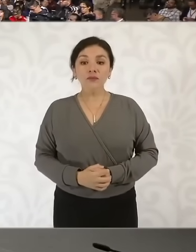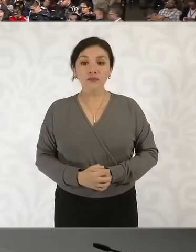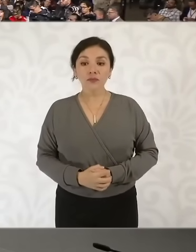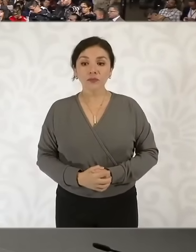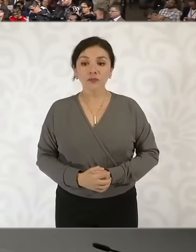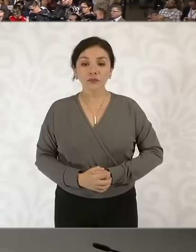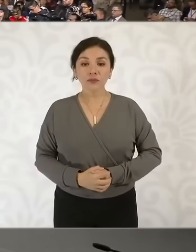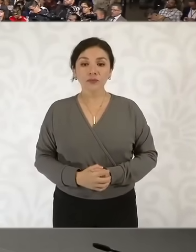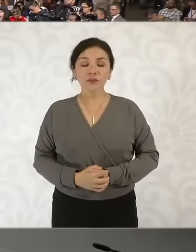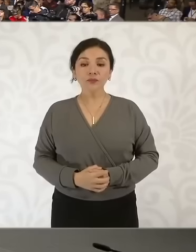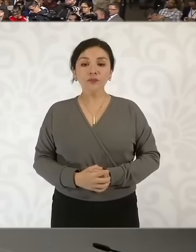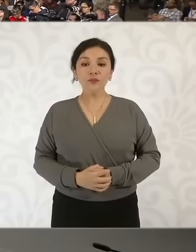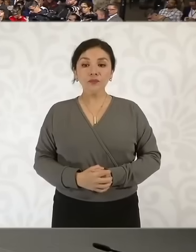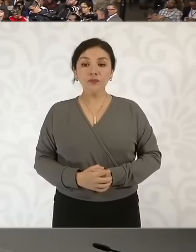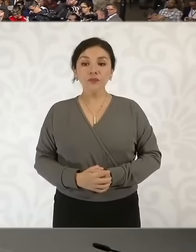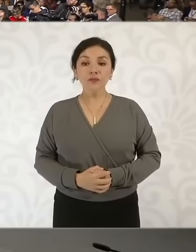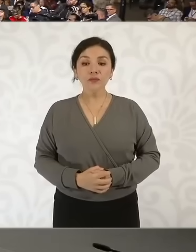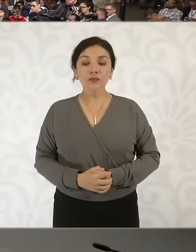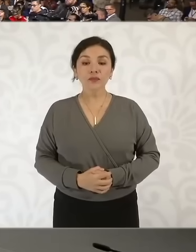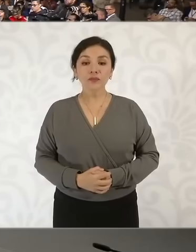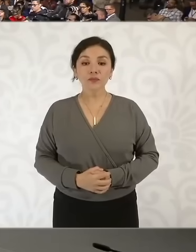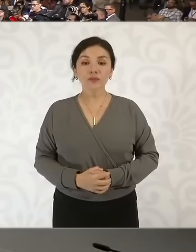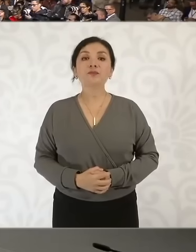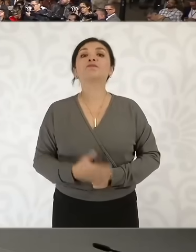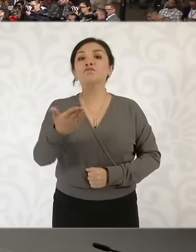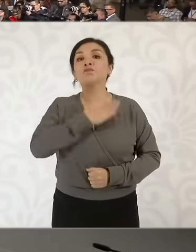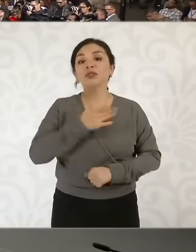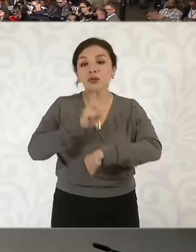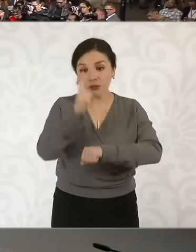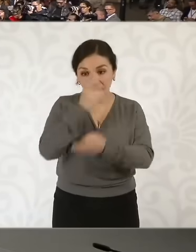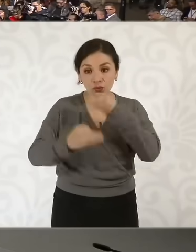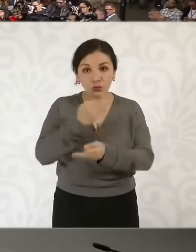Con su permiso, señora presidenta. Muy buenos días a todas y a todos.